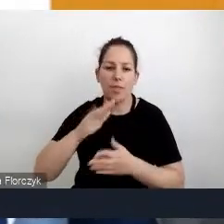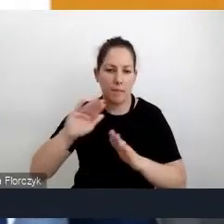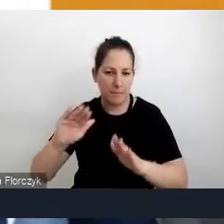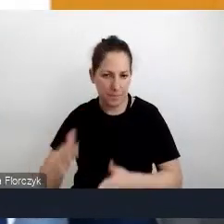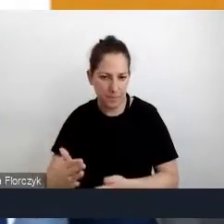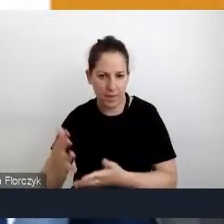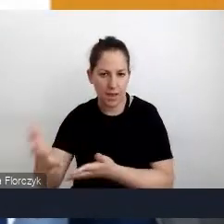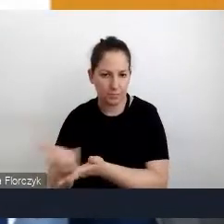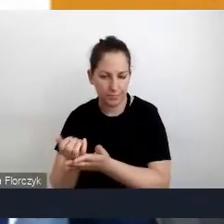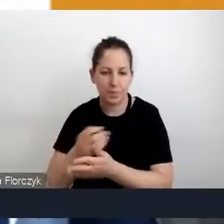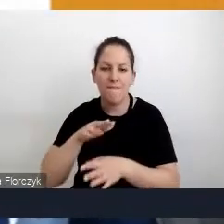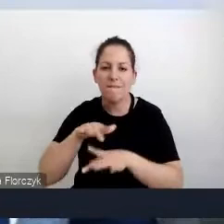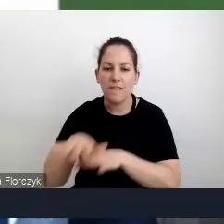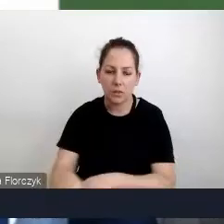będzie dużo mniejsza.